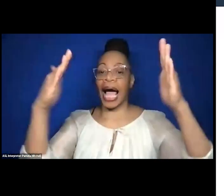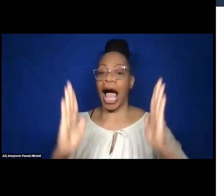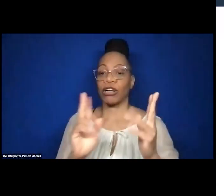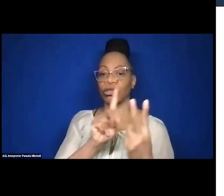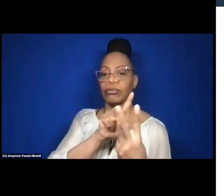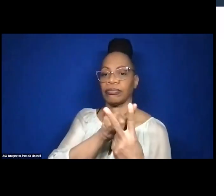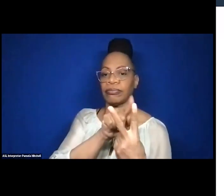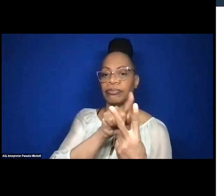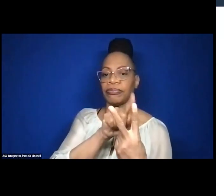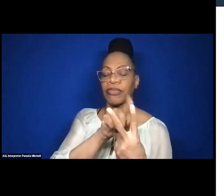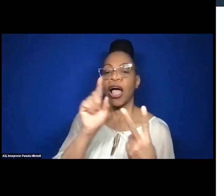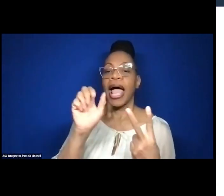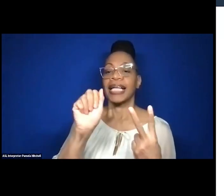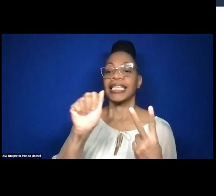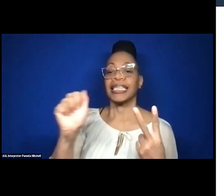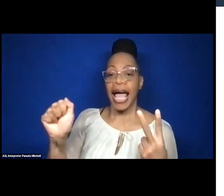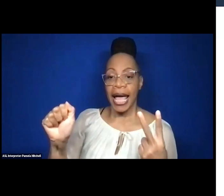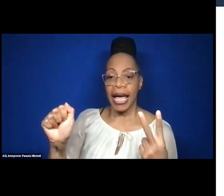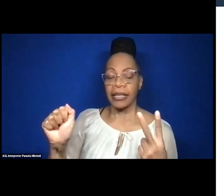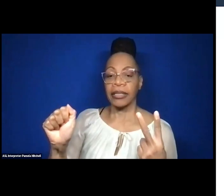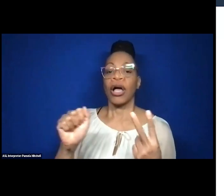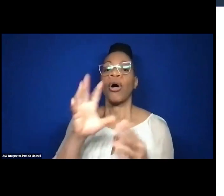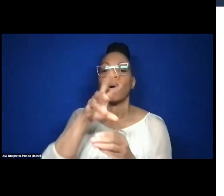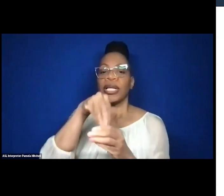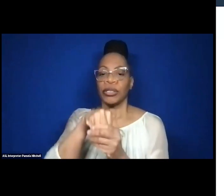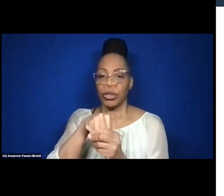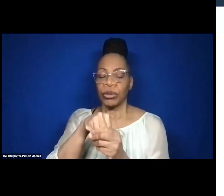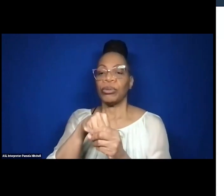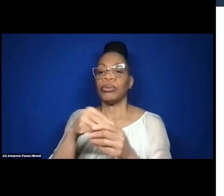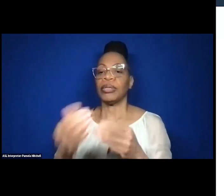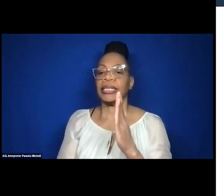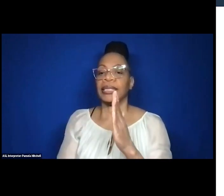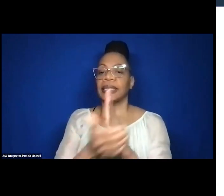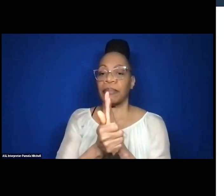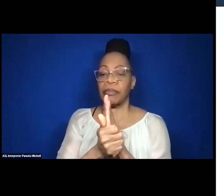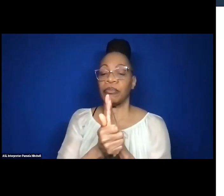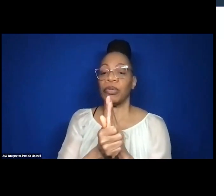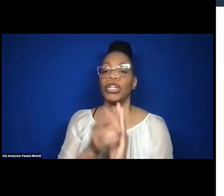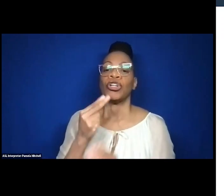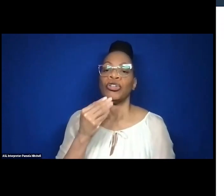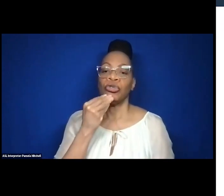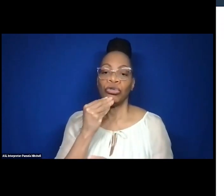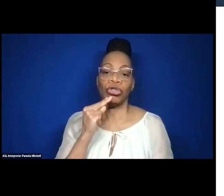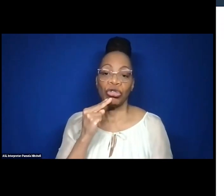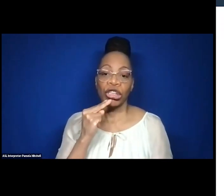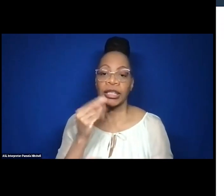Primero, la SSA incluirá el Programa de Asistencia Nutricional Suplementaria como un programa adicional de mantenimiento de ingresos